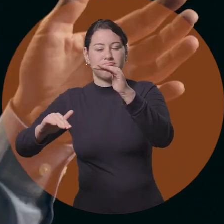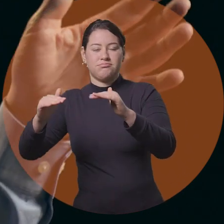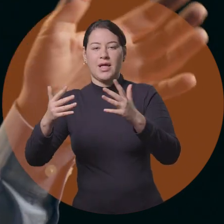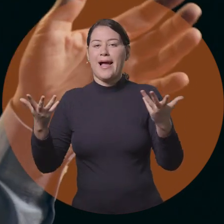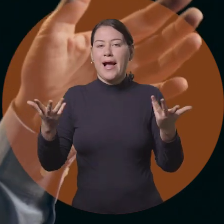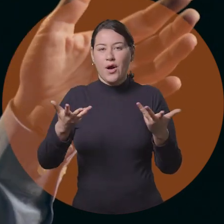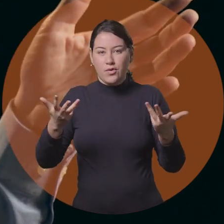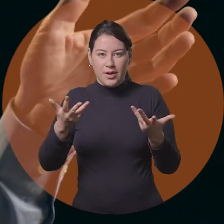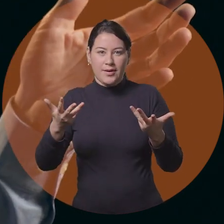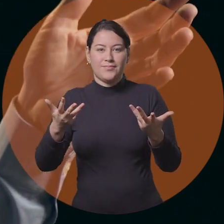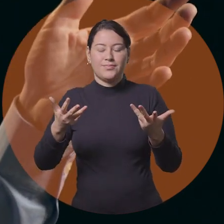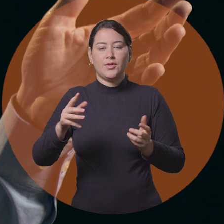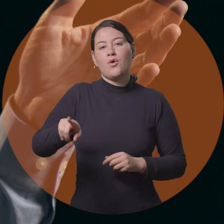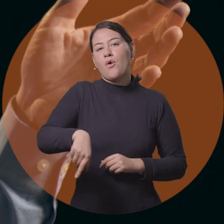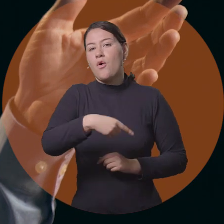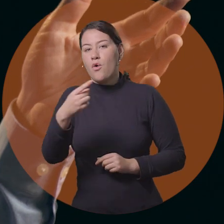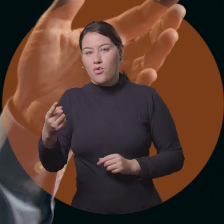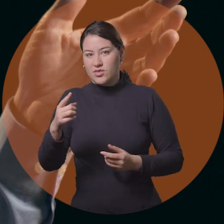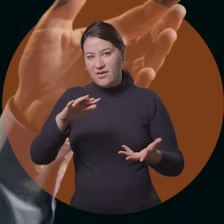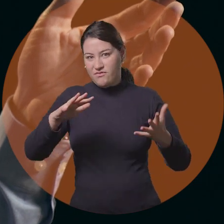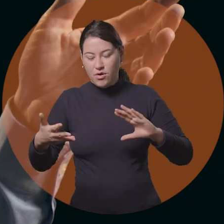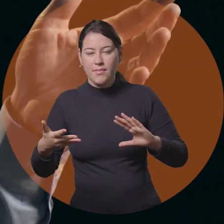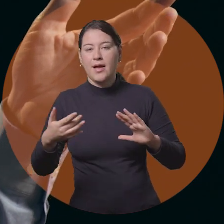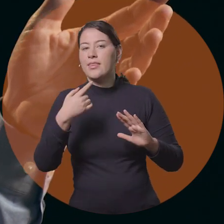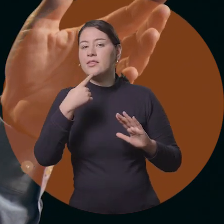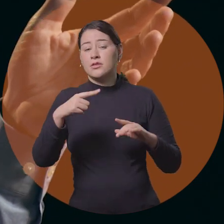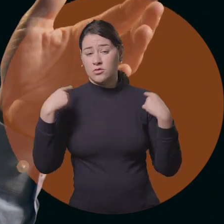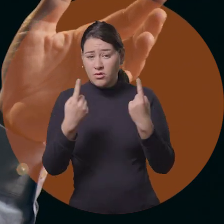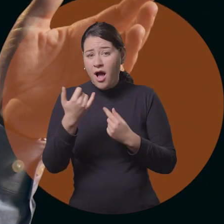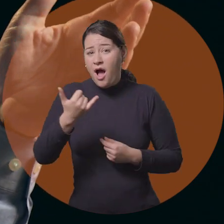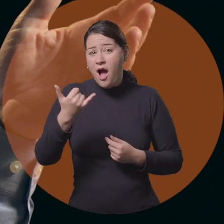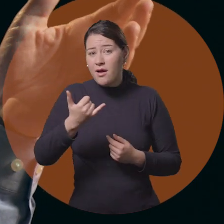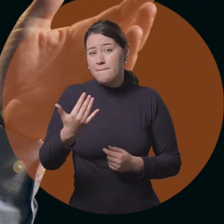Ahora, la otra cara de esa moneda es que todos tenemos algún talento.